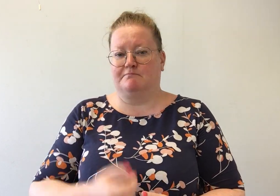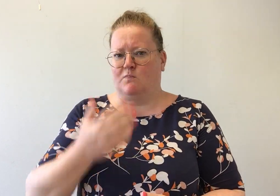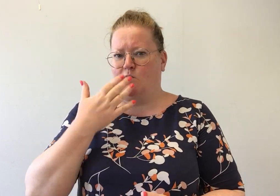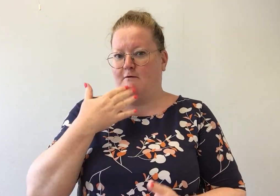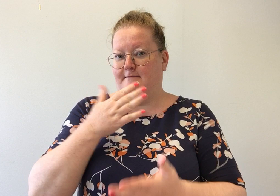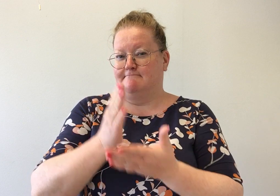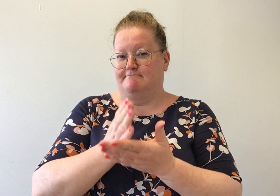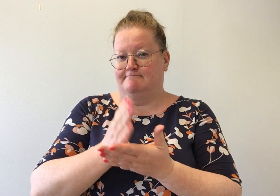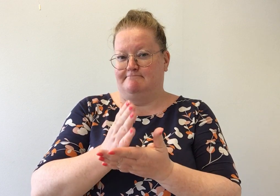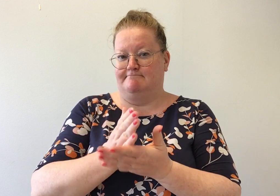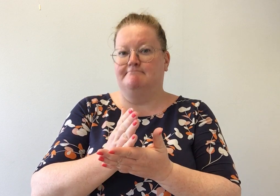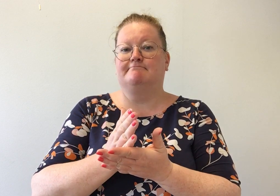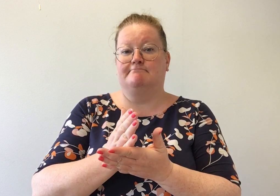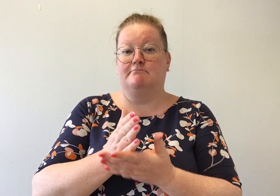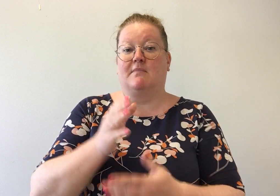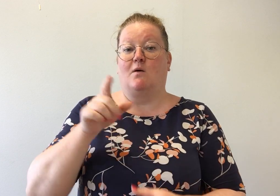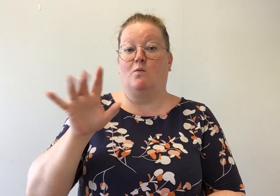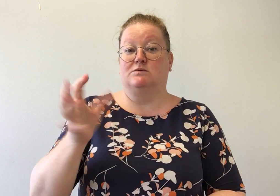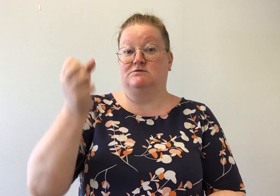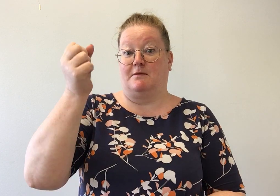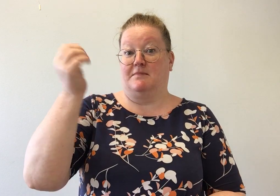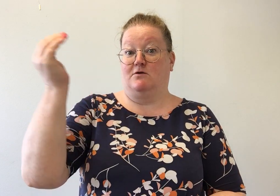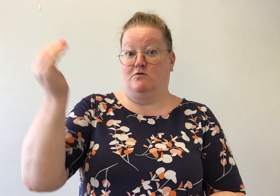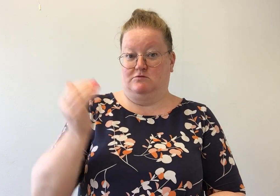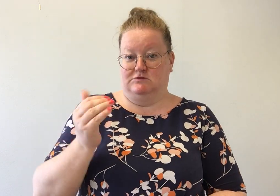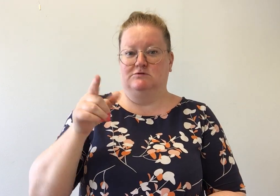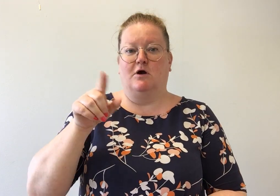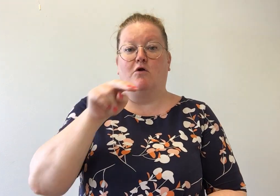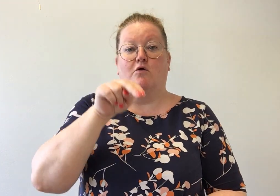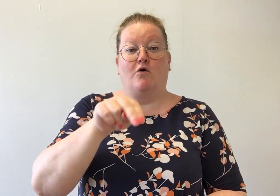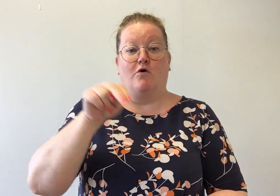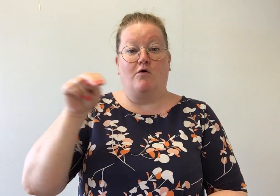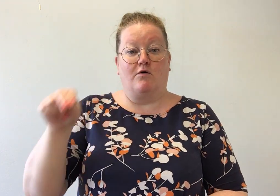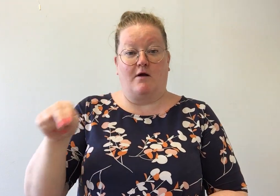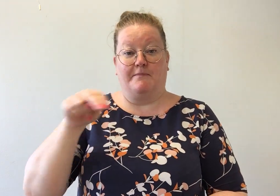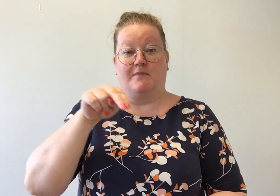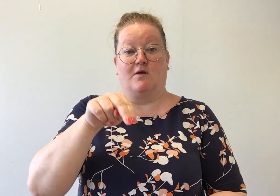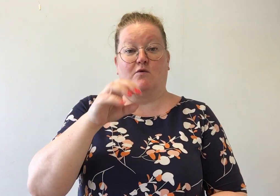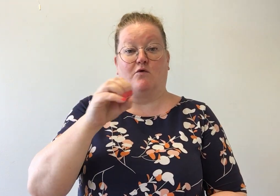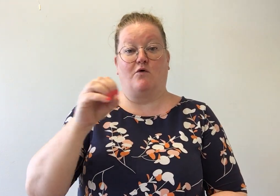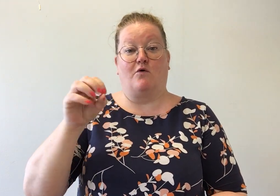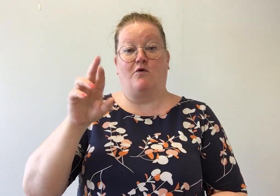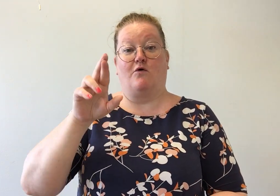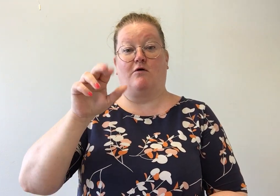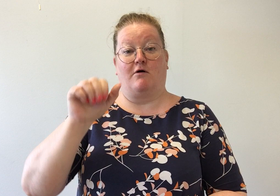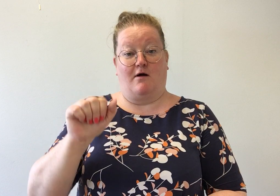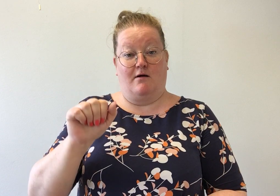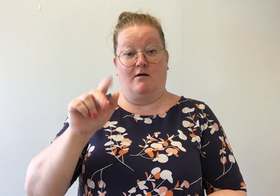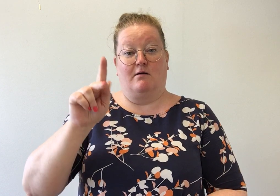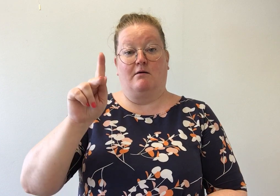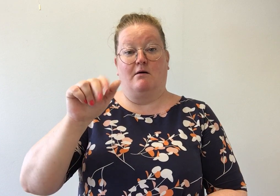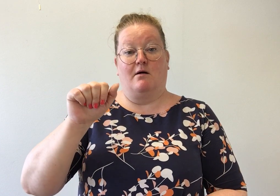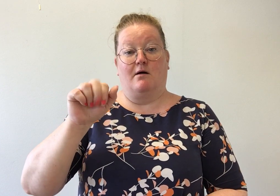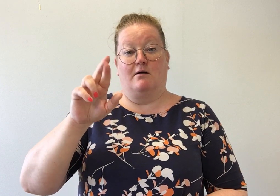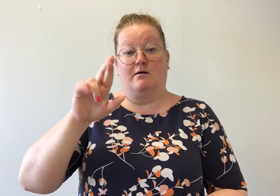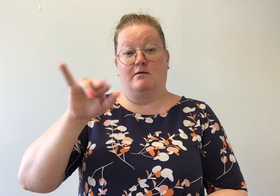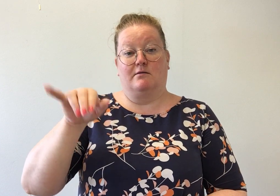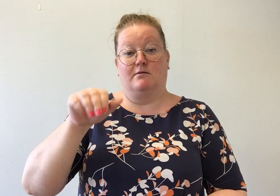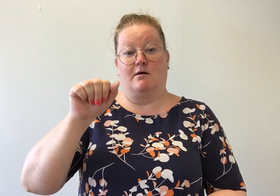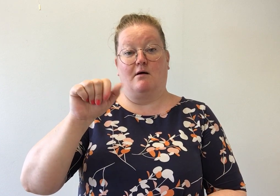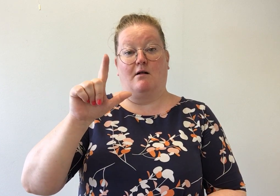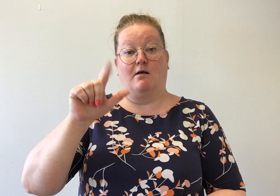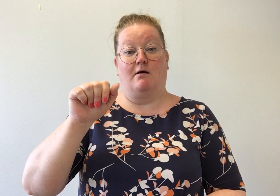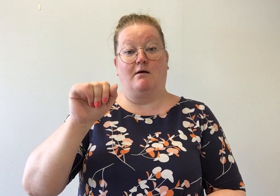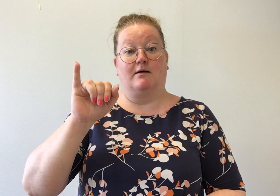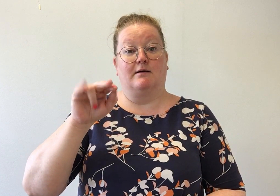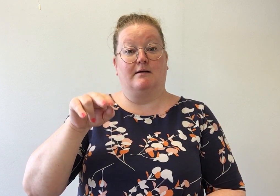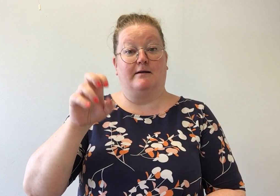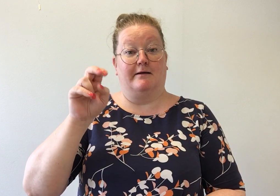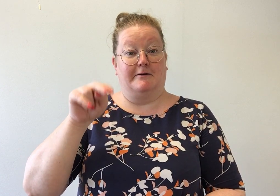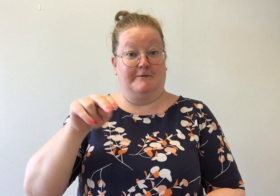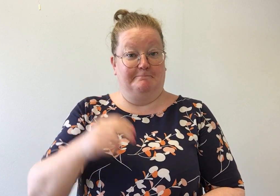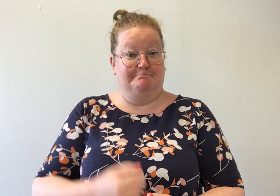Puhujana on Noora Karjalainen Ursa Minorista.